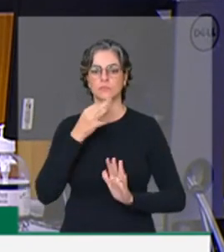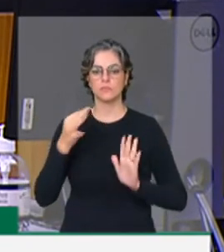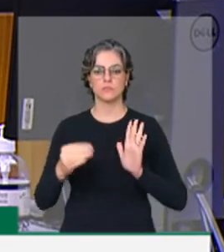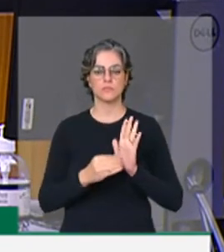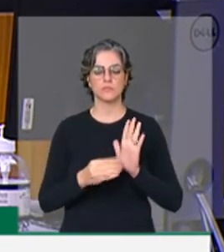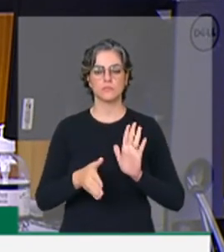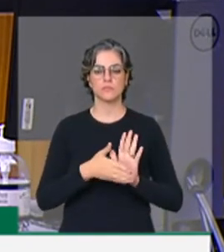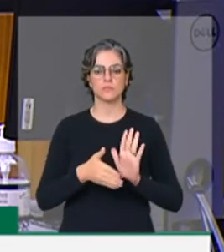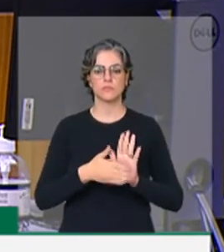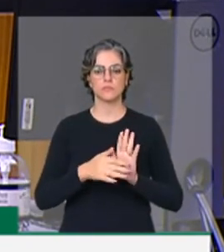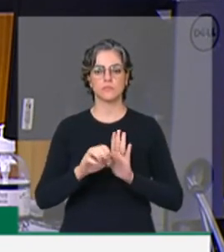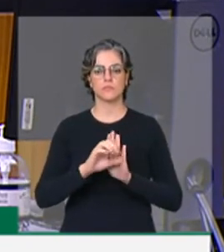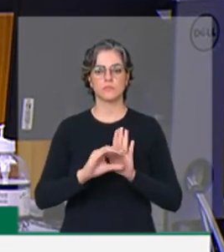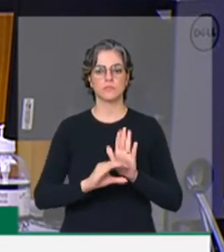PROFERIR PARECER A PROPOSTA DE